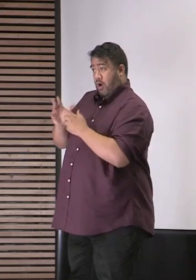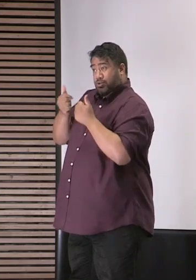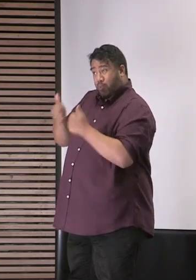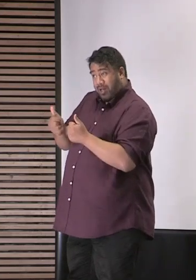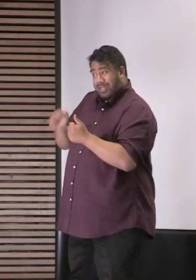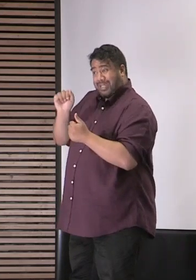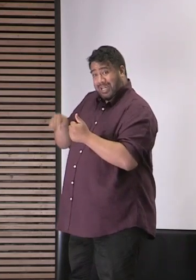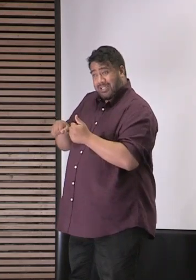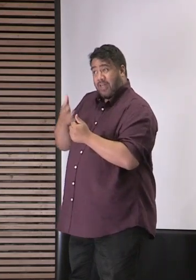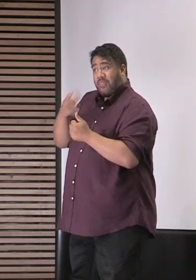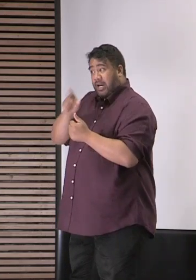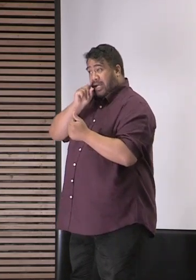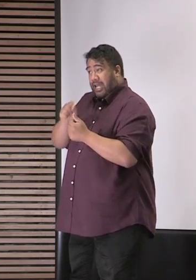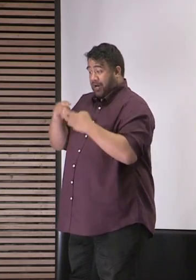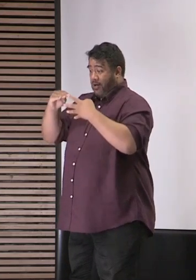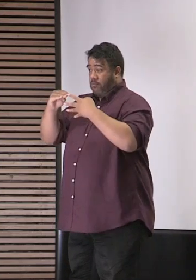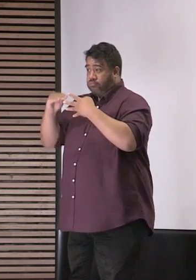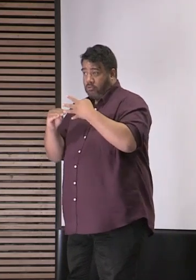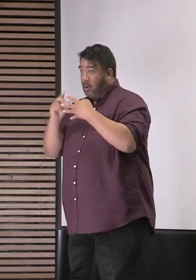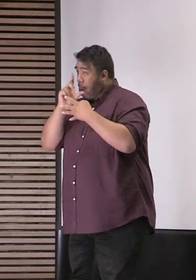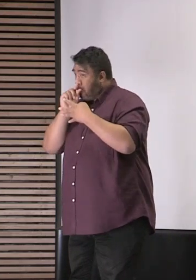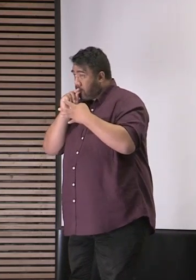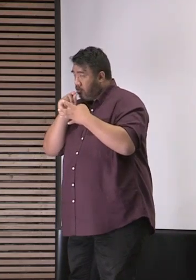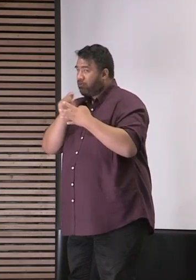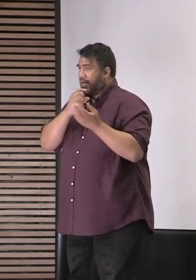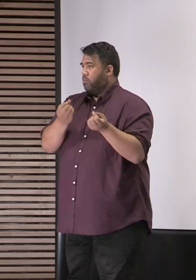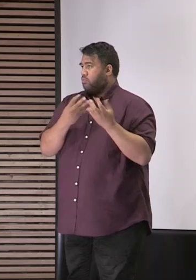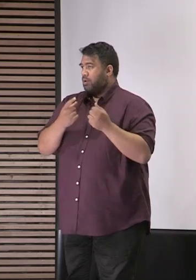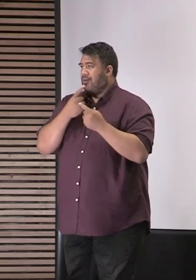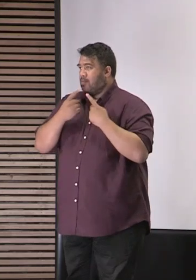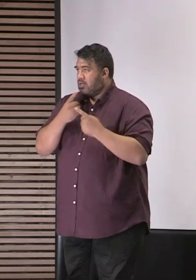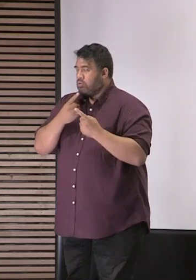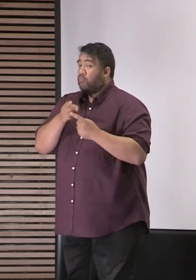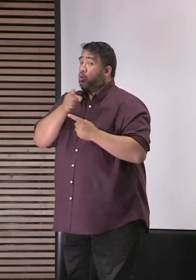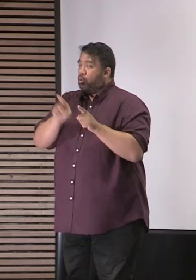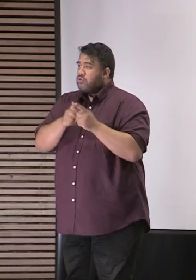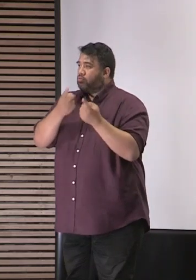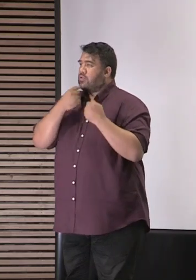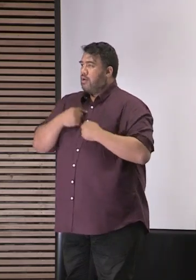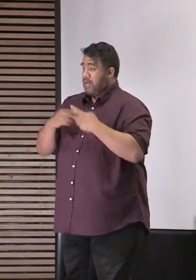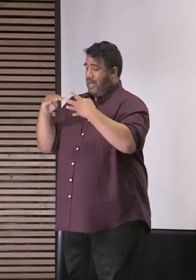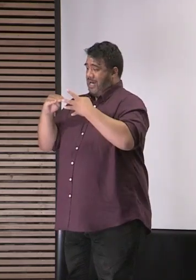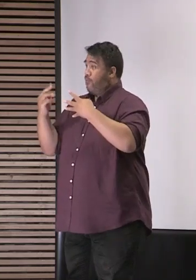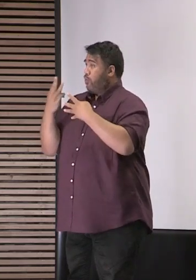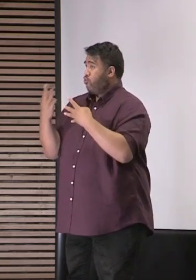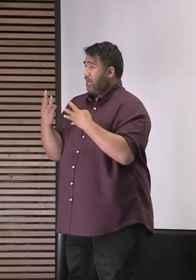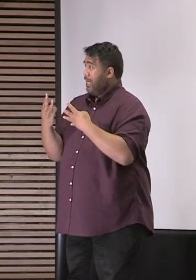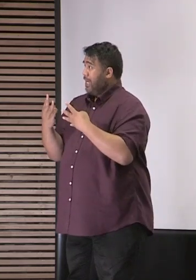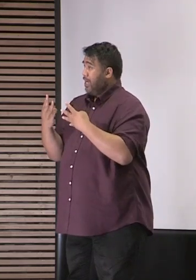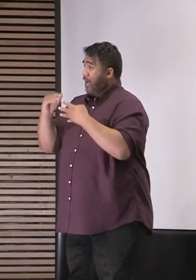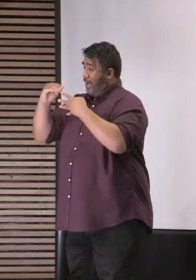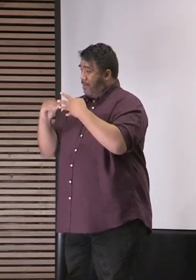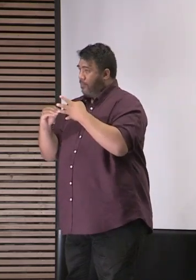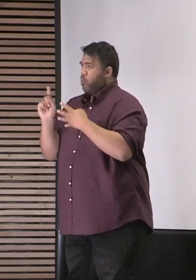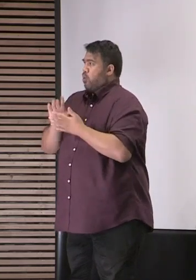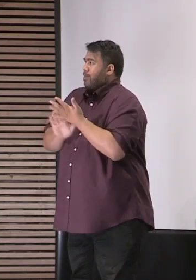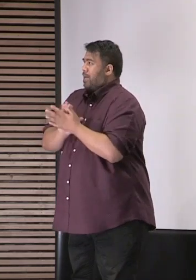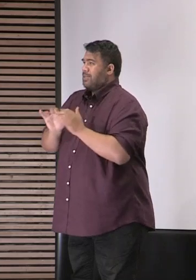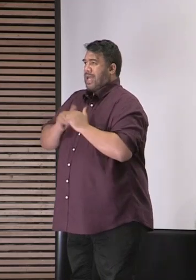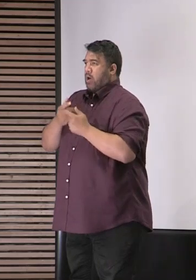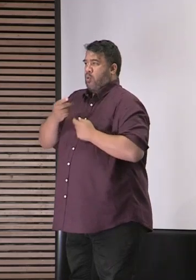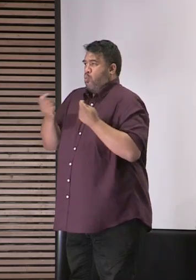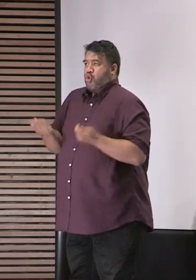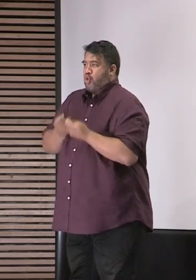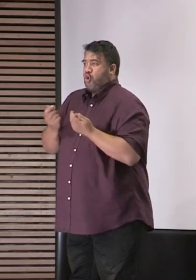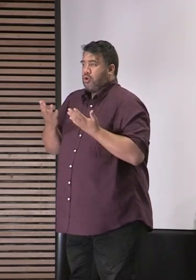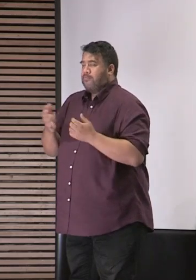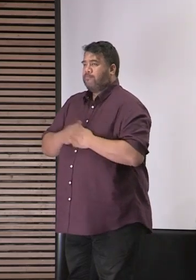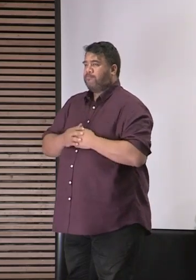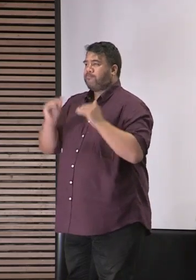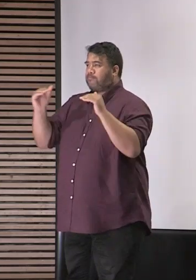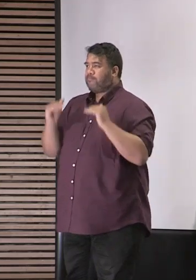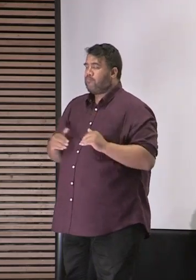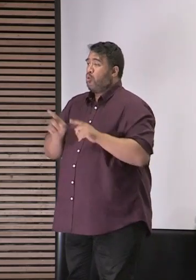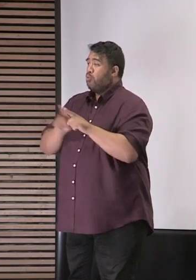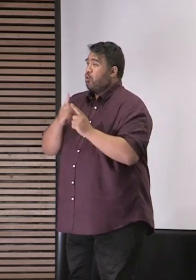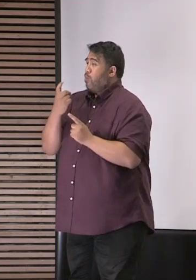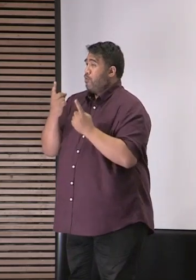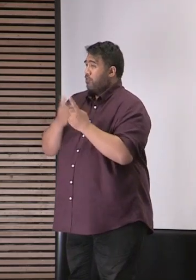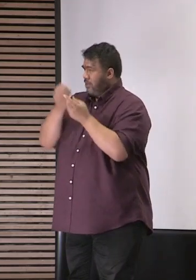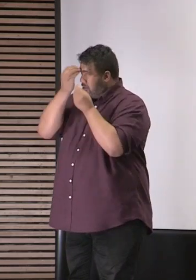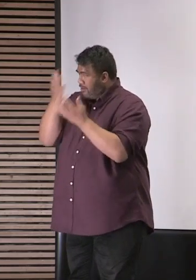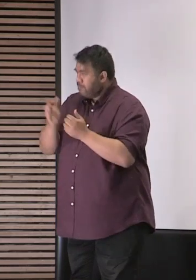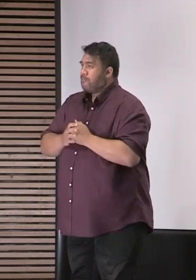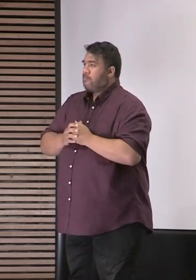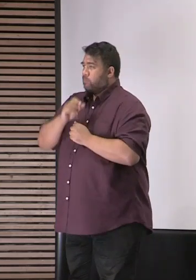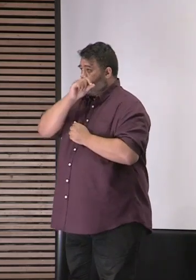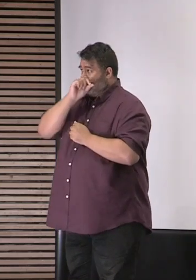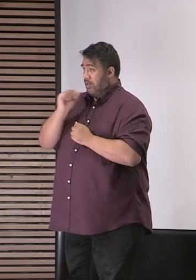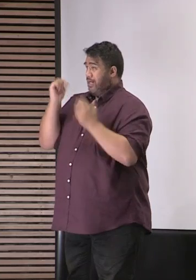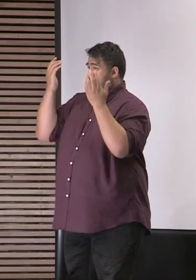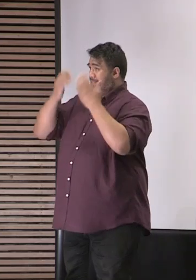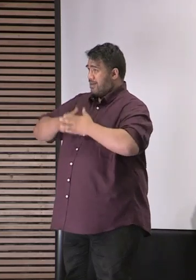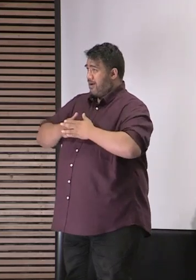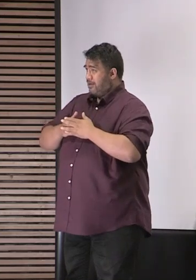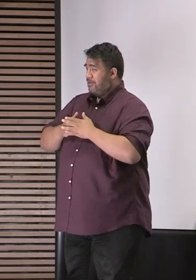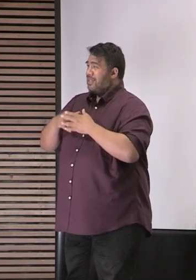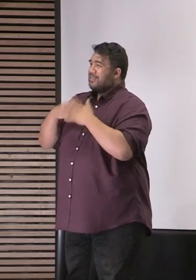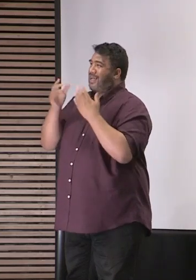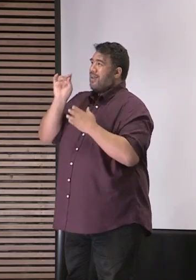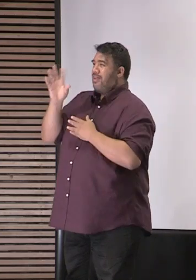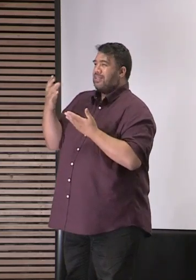que las empresas de Nueva